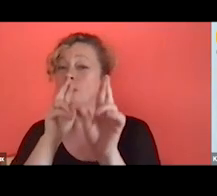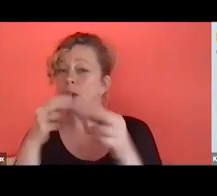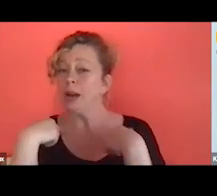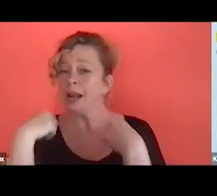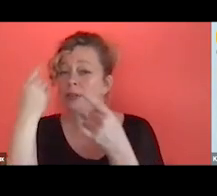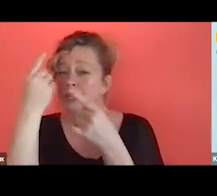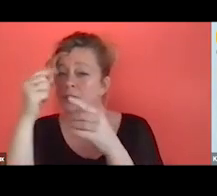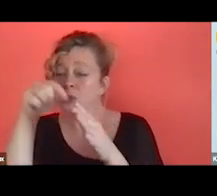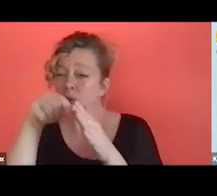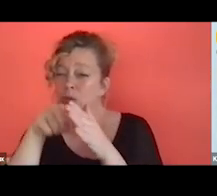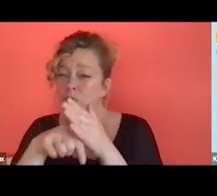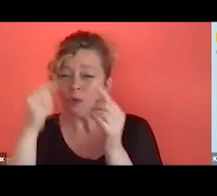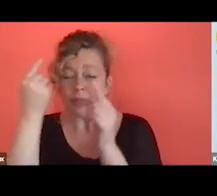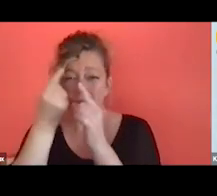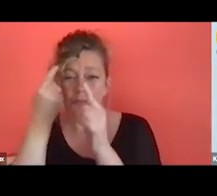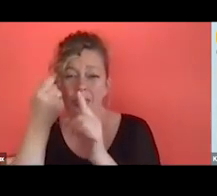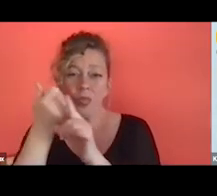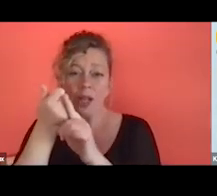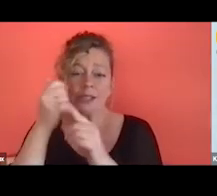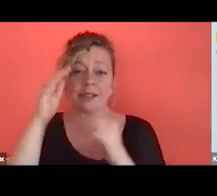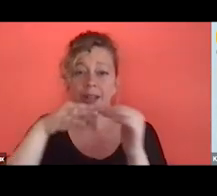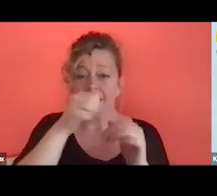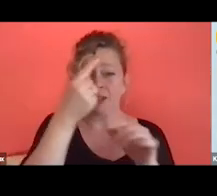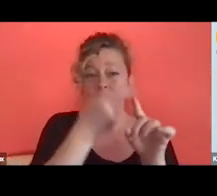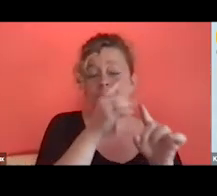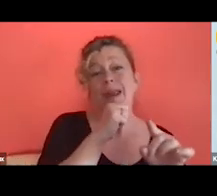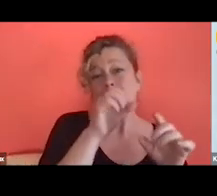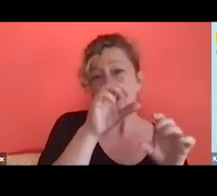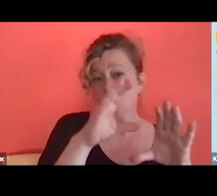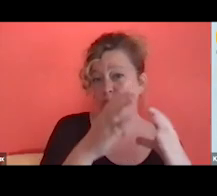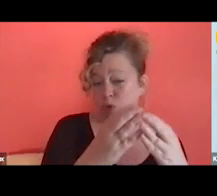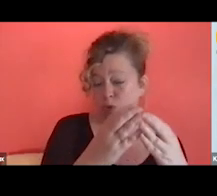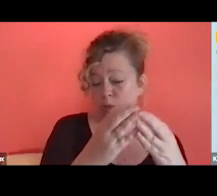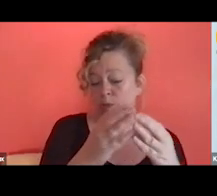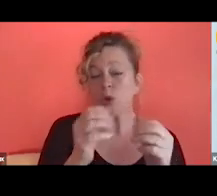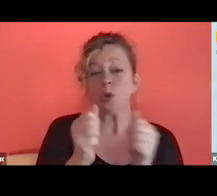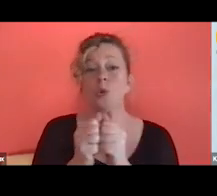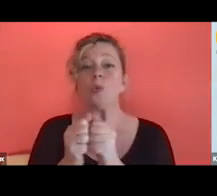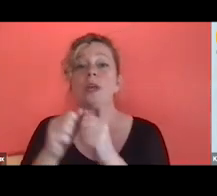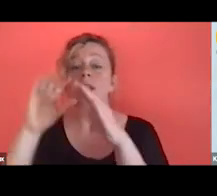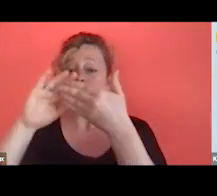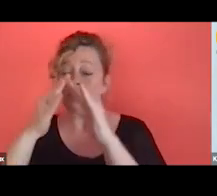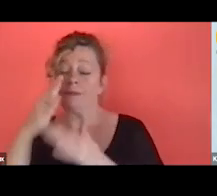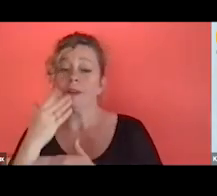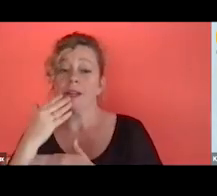en una tasa más alta que otros de su grupo de edad. En términos de comunidades de color, las poblaciones negras e hispanas